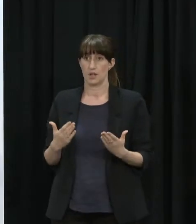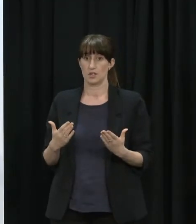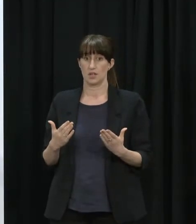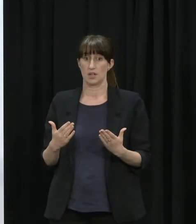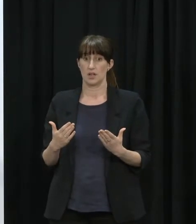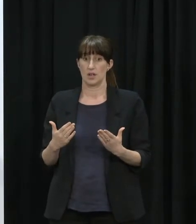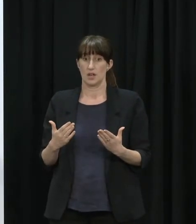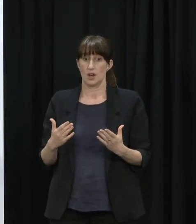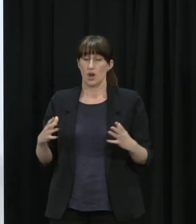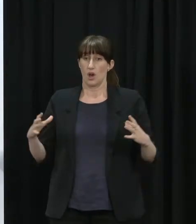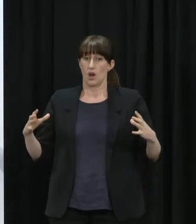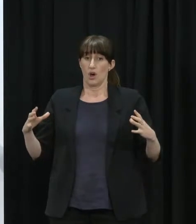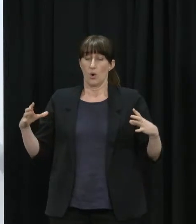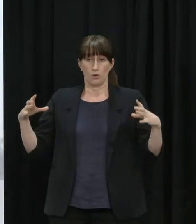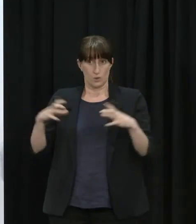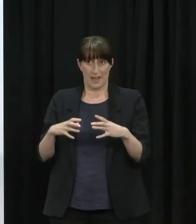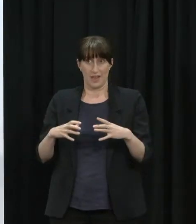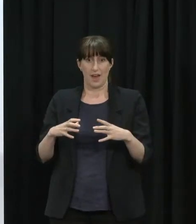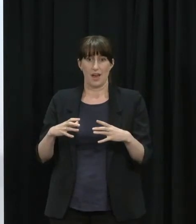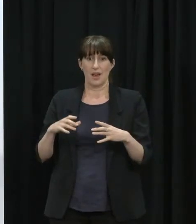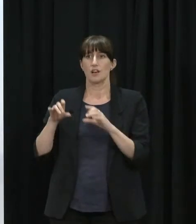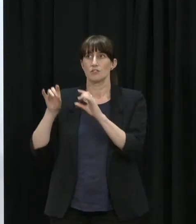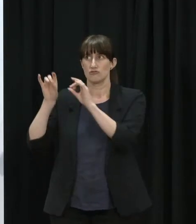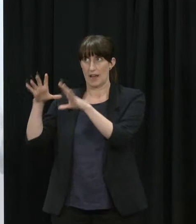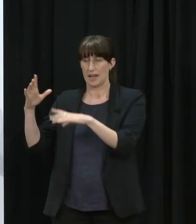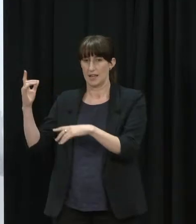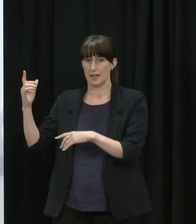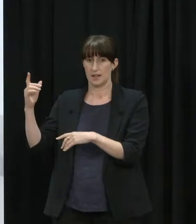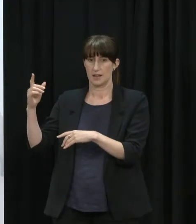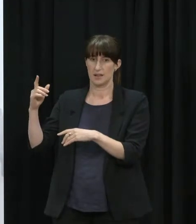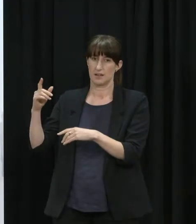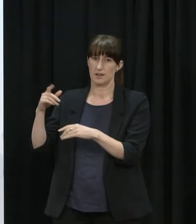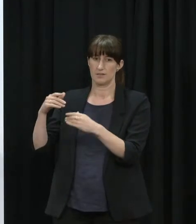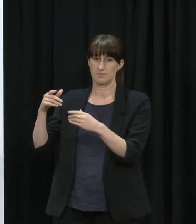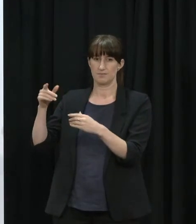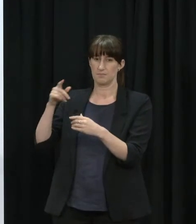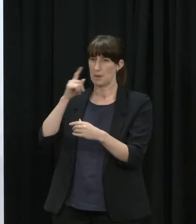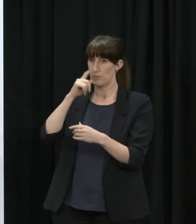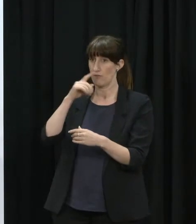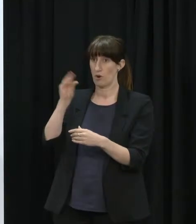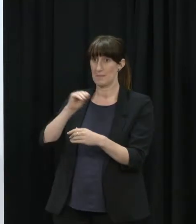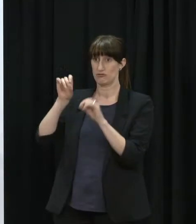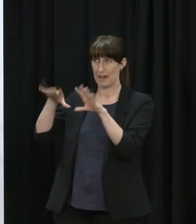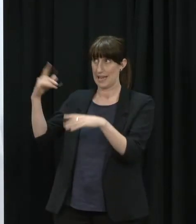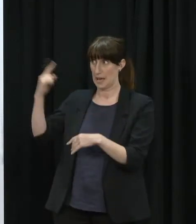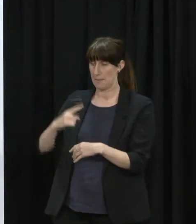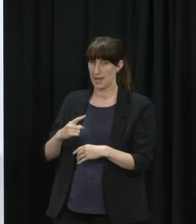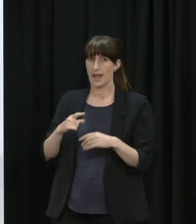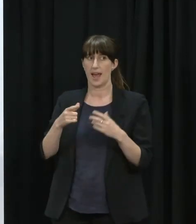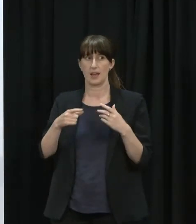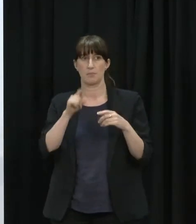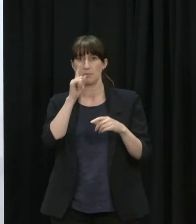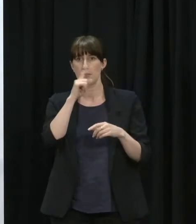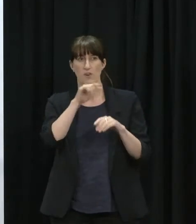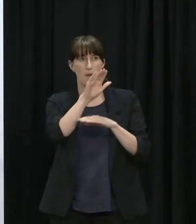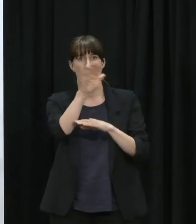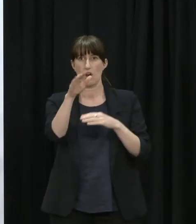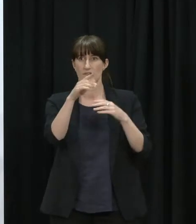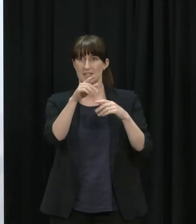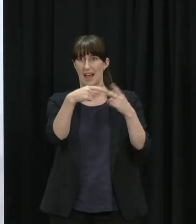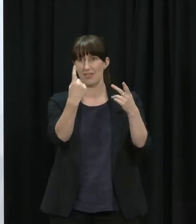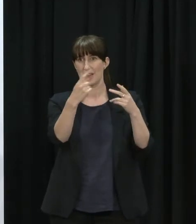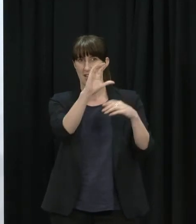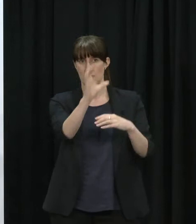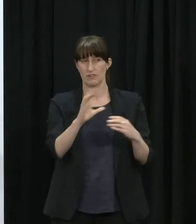huihuia e koe?